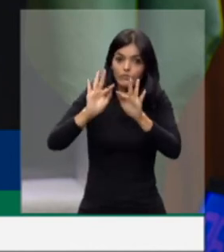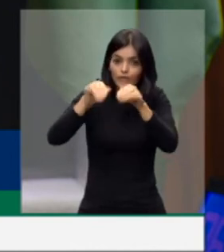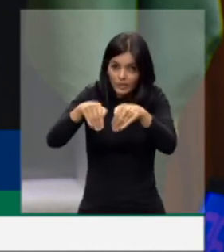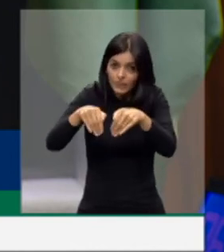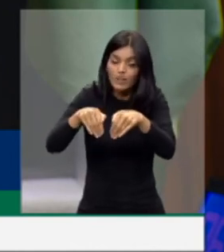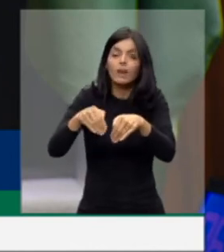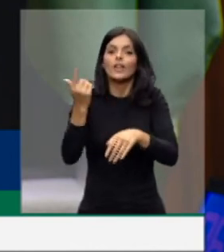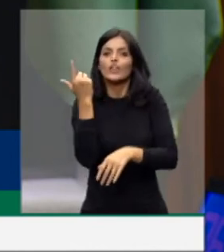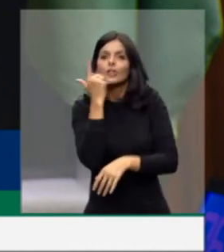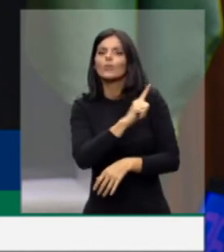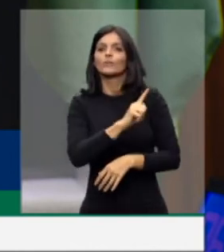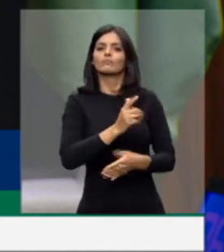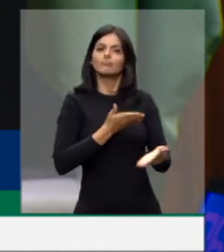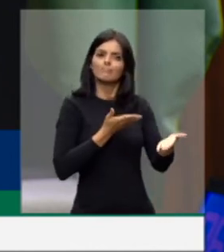GENTE FAZ AQUI, CONCLUIR O ANO, PARA QUE O NOVO FUNDEB